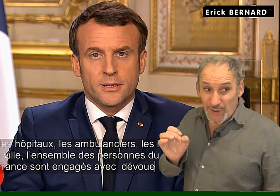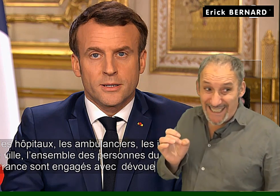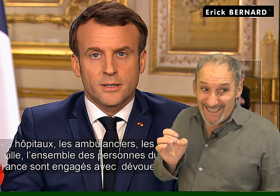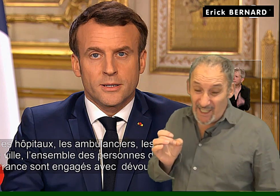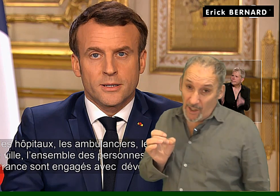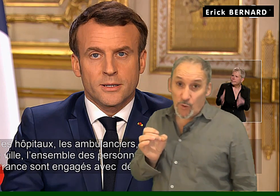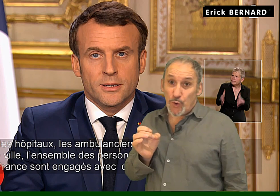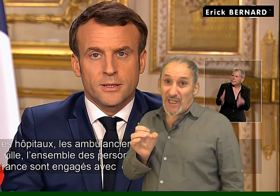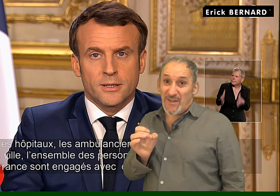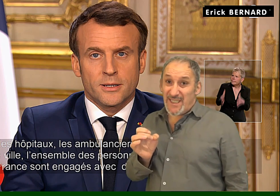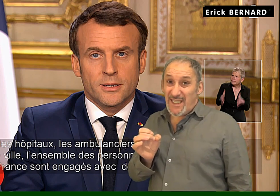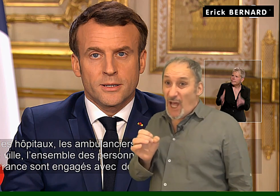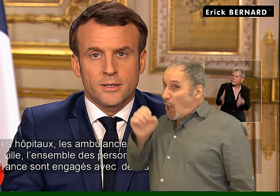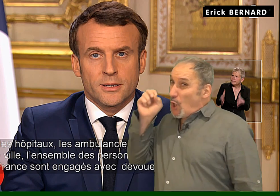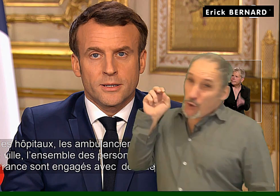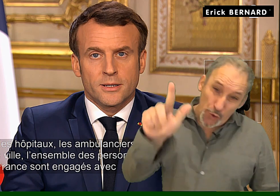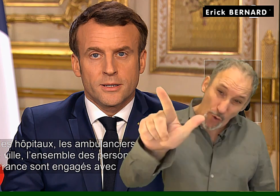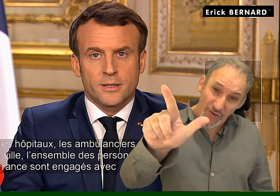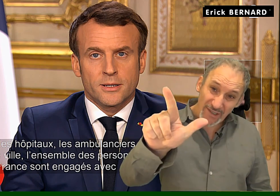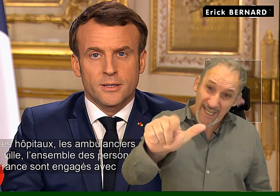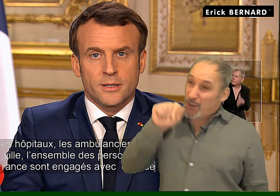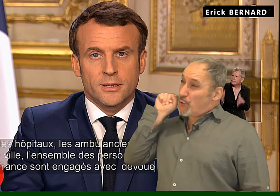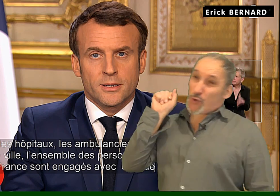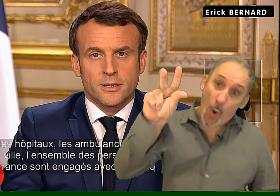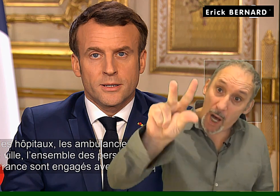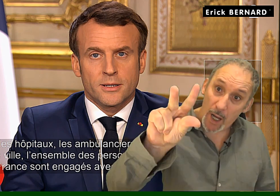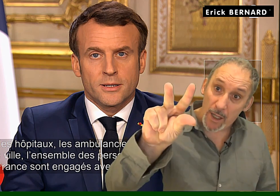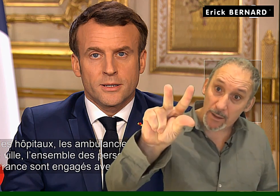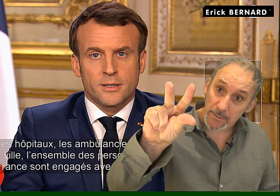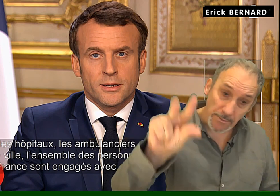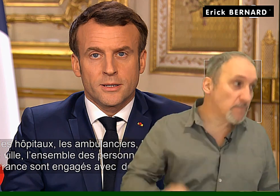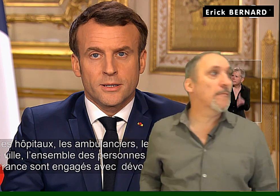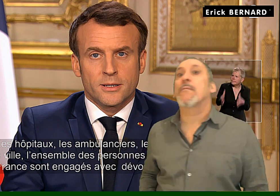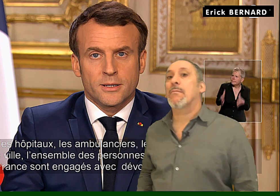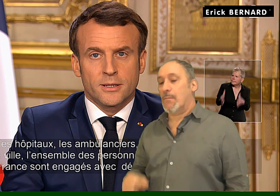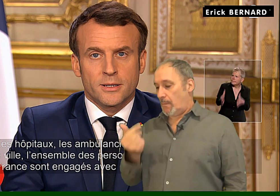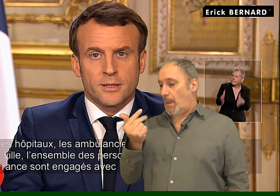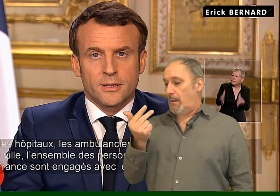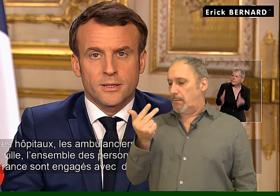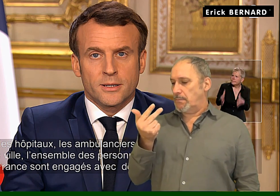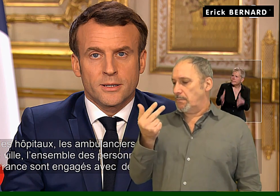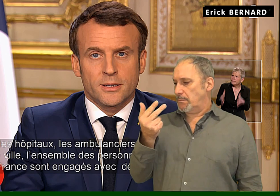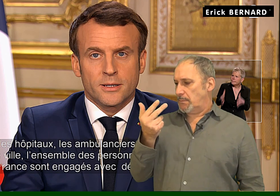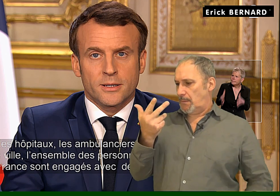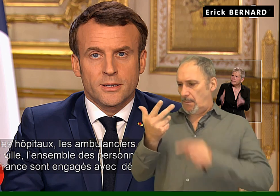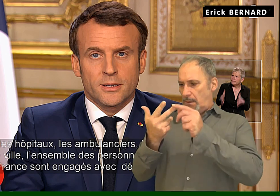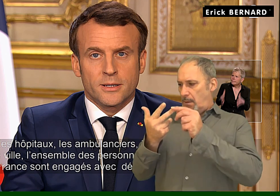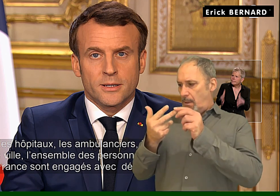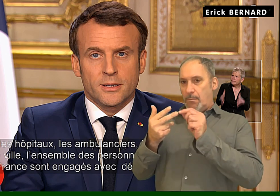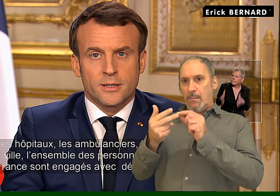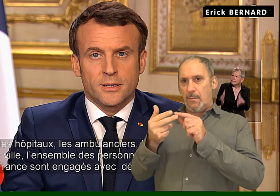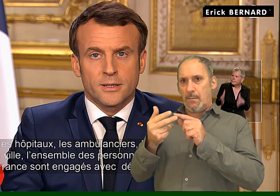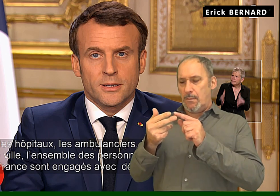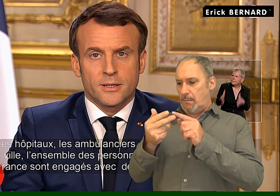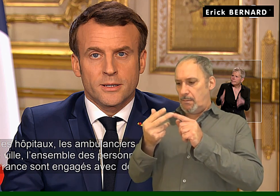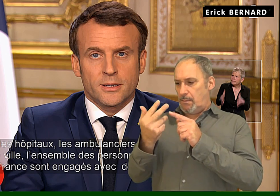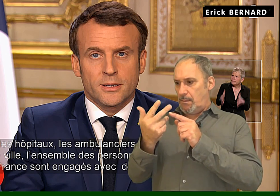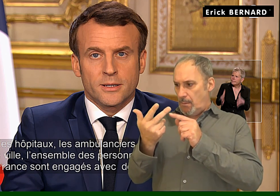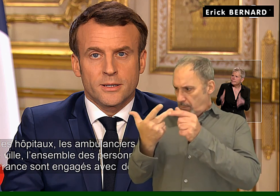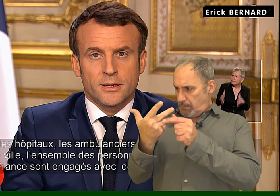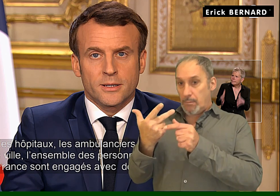de sa dernière intervention télévisée 2 Français sur 3.